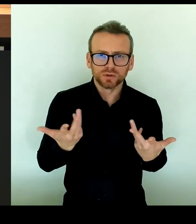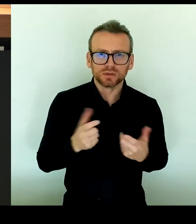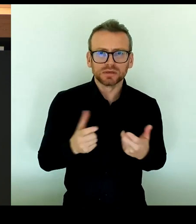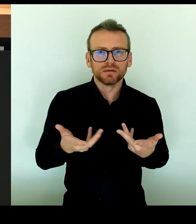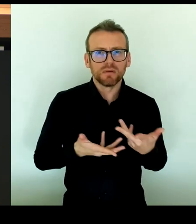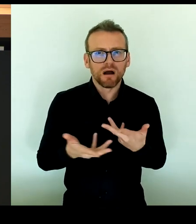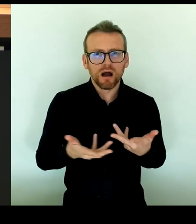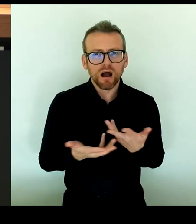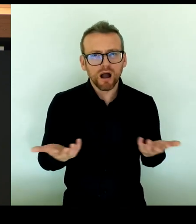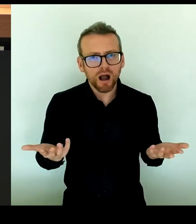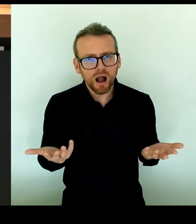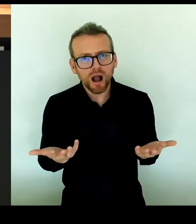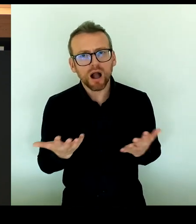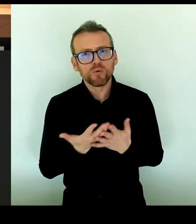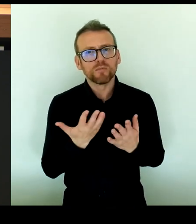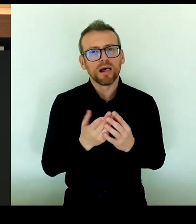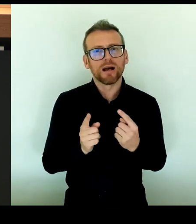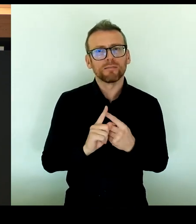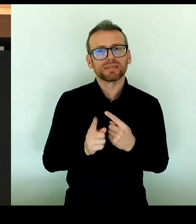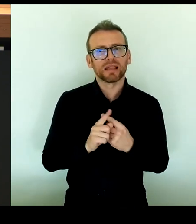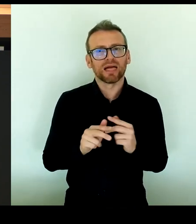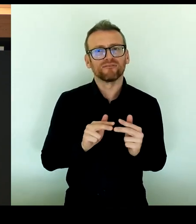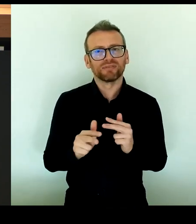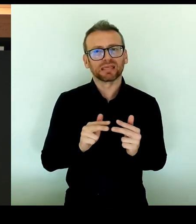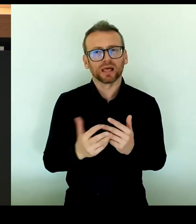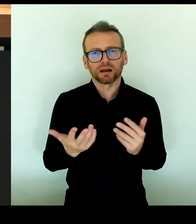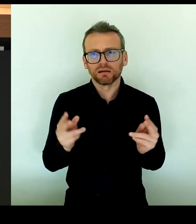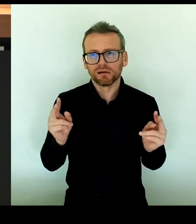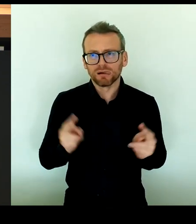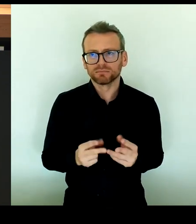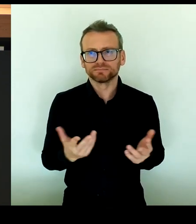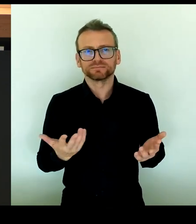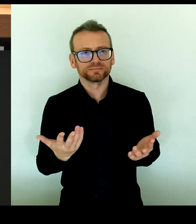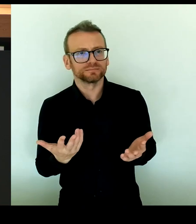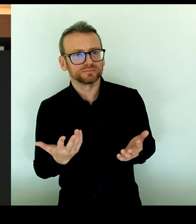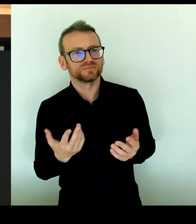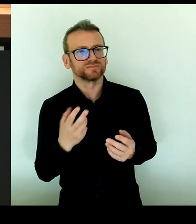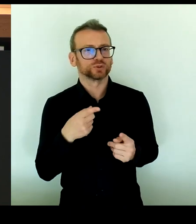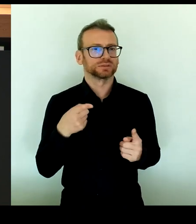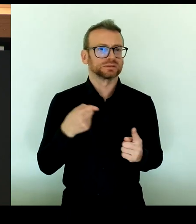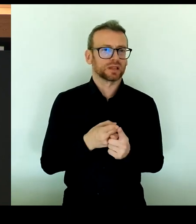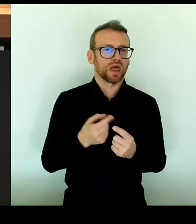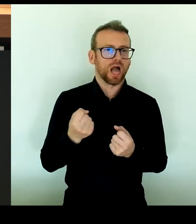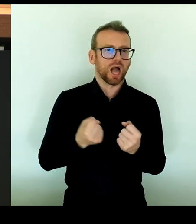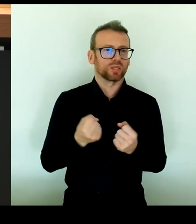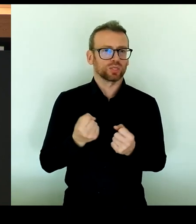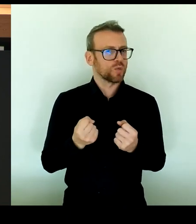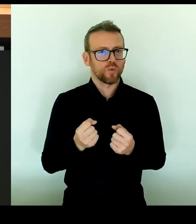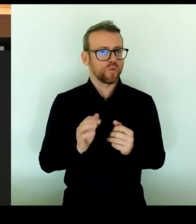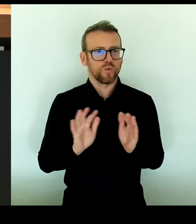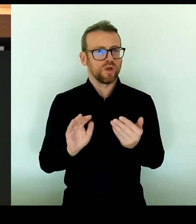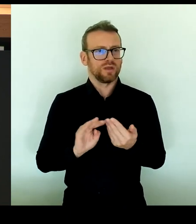mir wirklich wünschen, dass Sie weniger Ihrer Ressourcen in Ihrem Haus für den Kampf gegen das Auto einsetzen, sondern